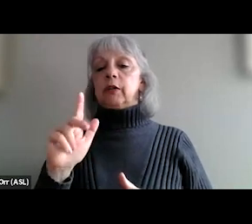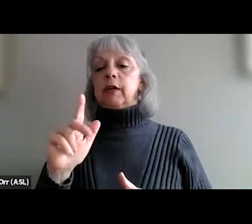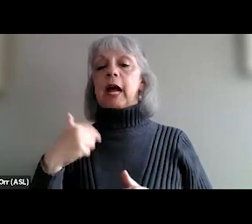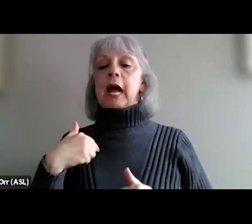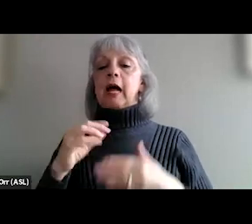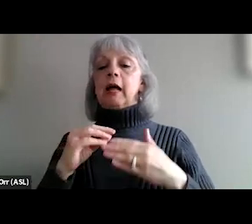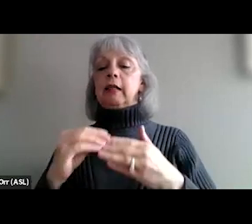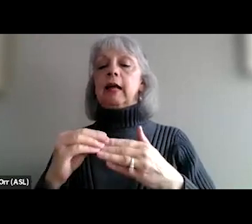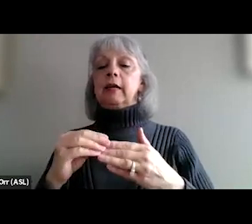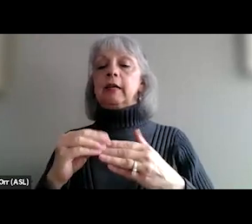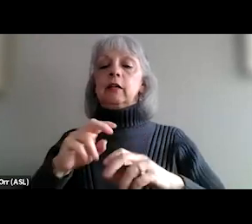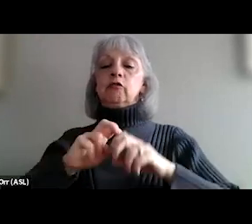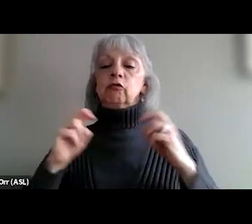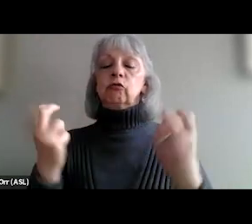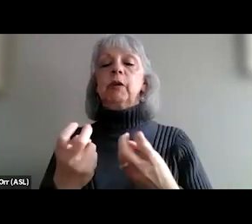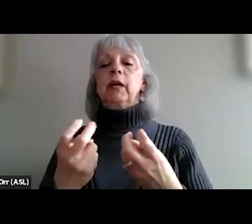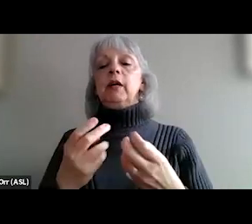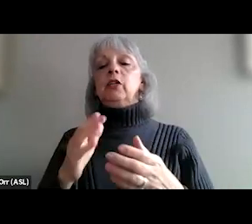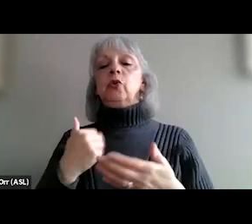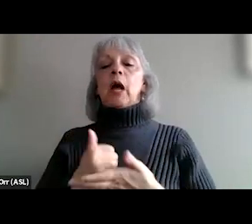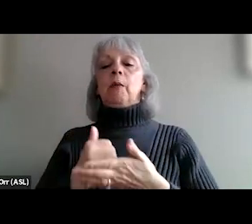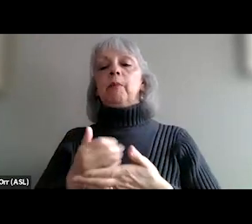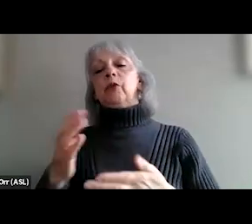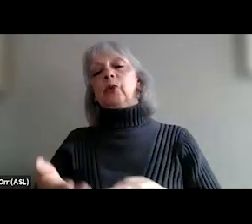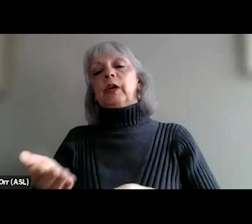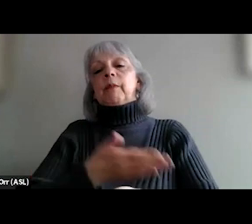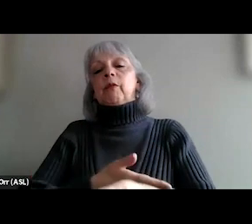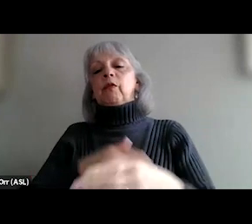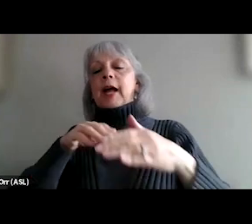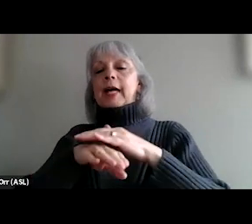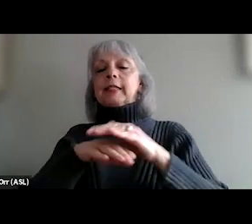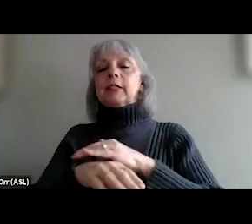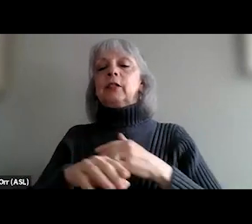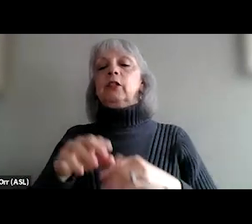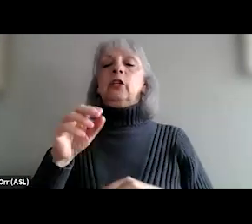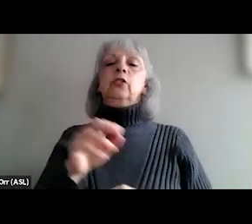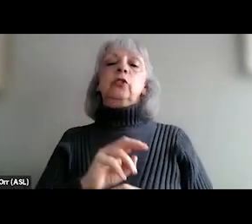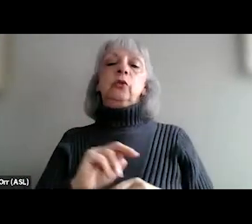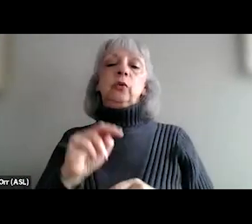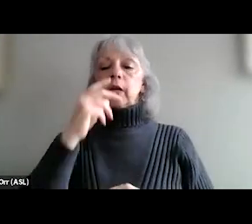para fomentar el acceso a la naloxona en viviendas públicas con el Departamento de Vivienda y Desarrollo Urbano de Estados Unidos, HUD por sus siglas en inglés, y la SAMHSA